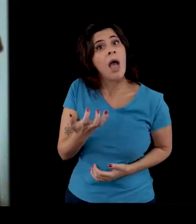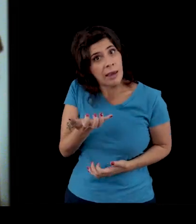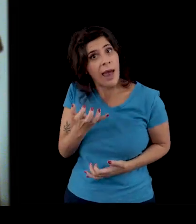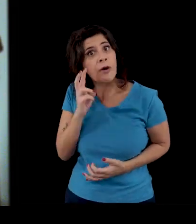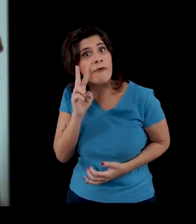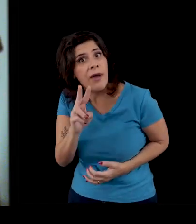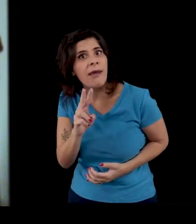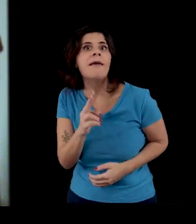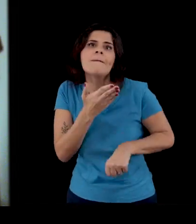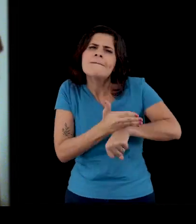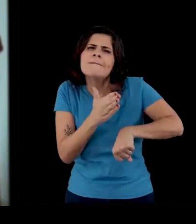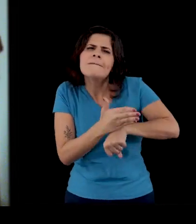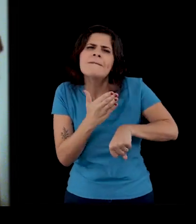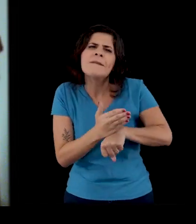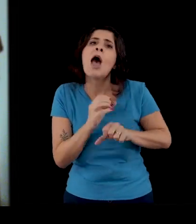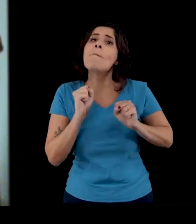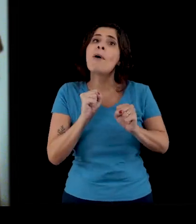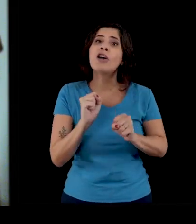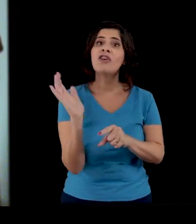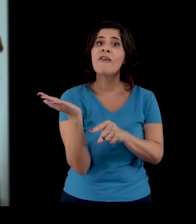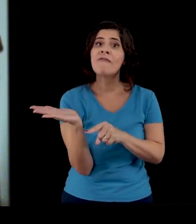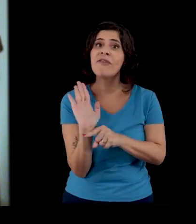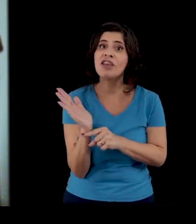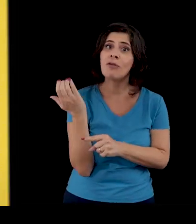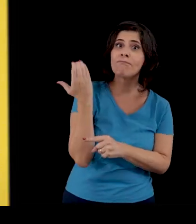#icparacrianças que eu quero ver.